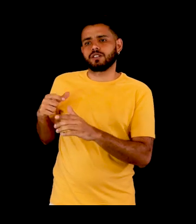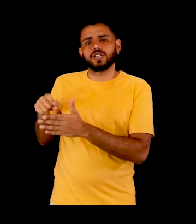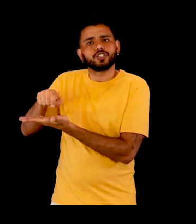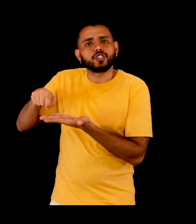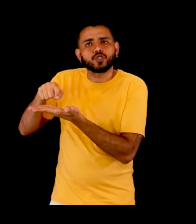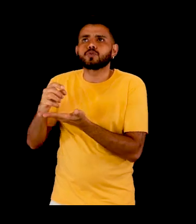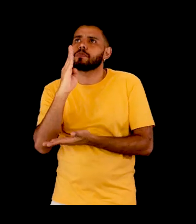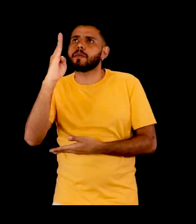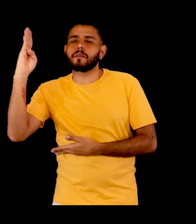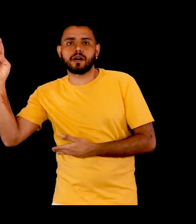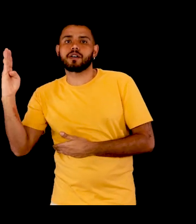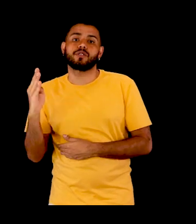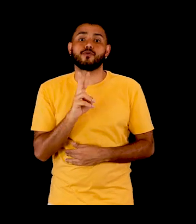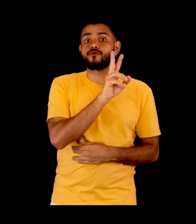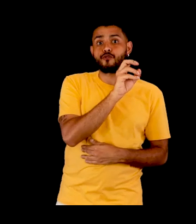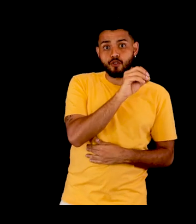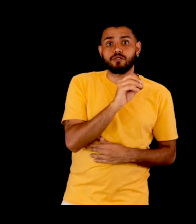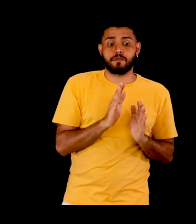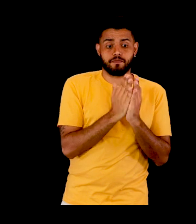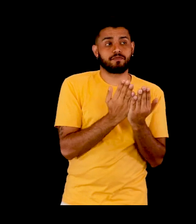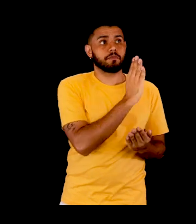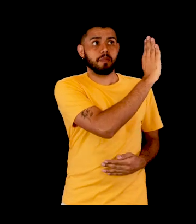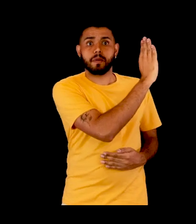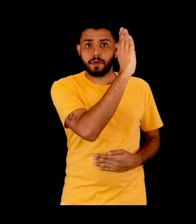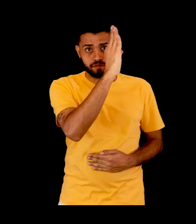E eu acho assim...